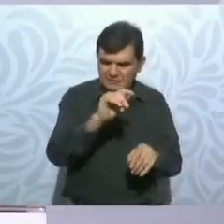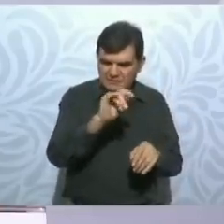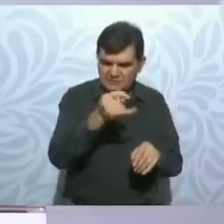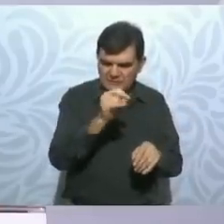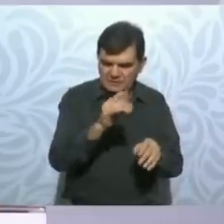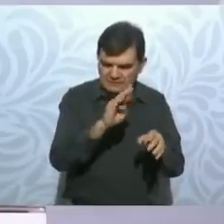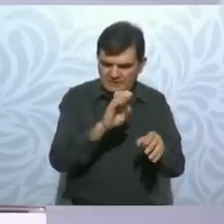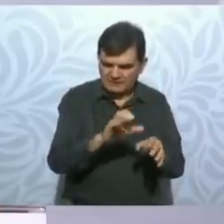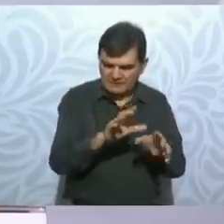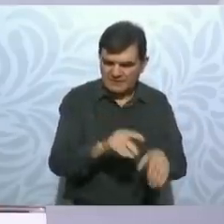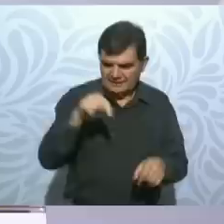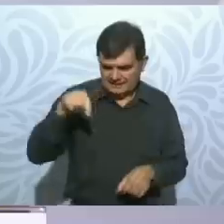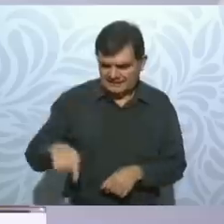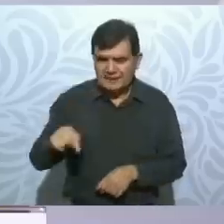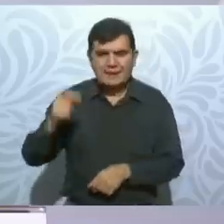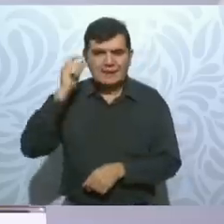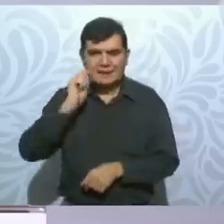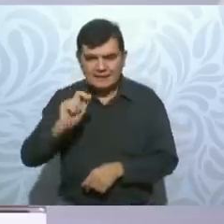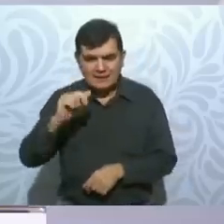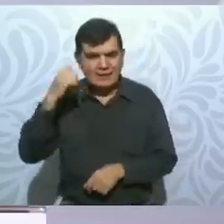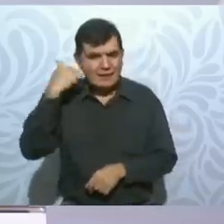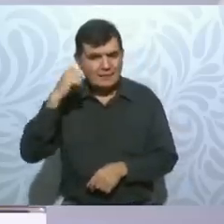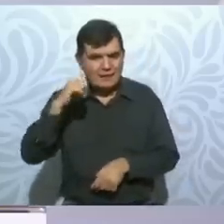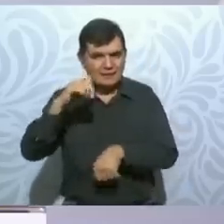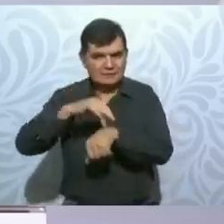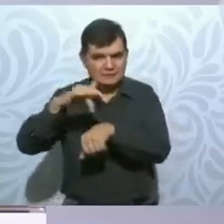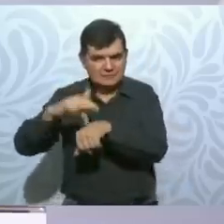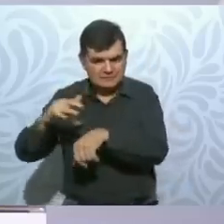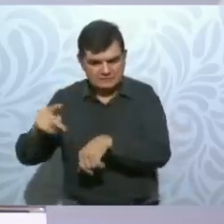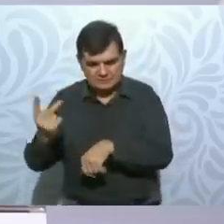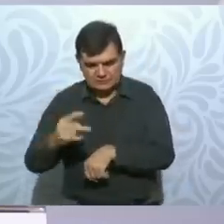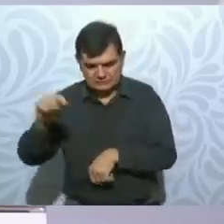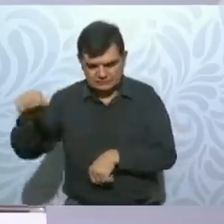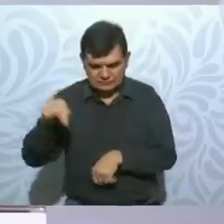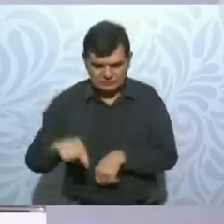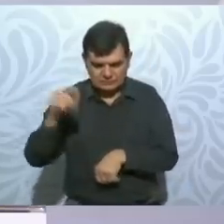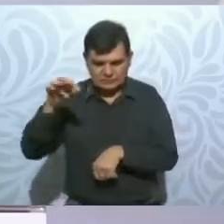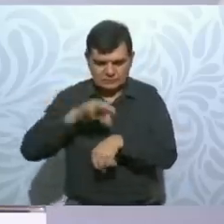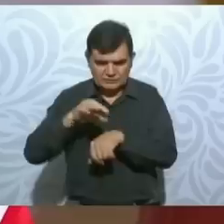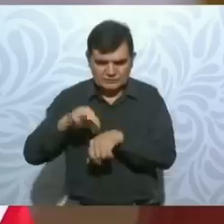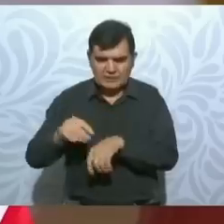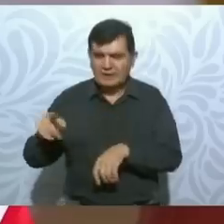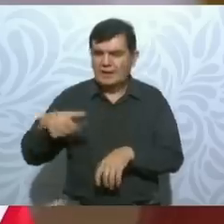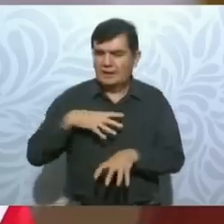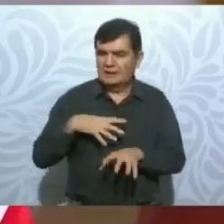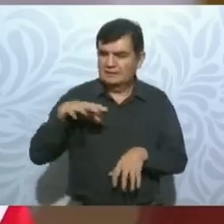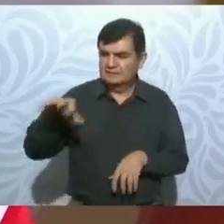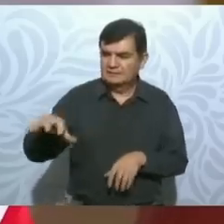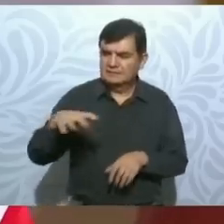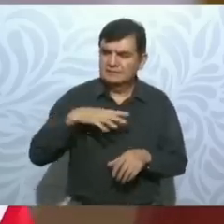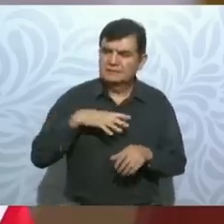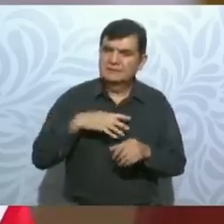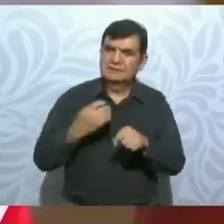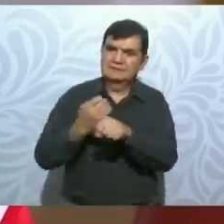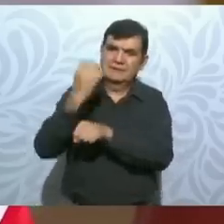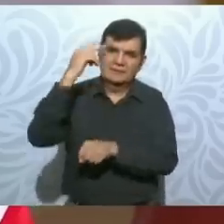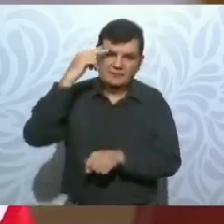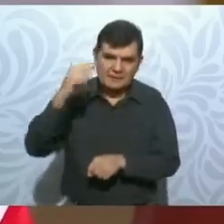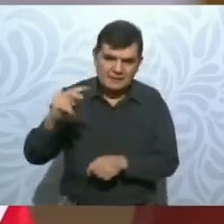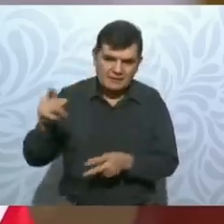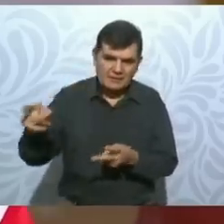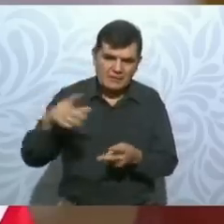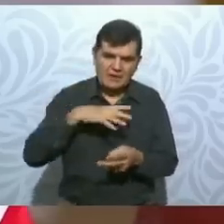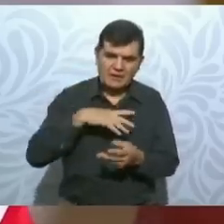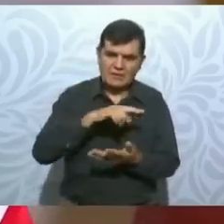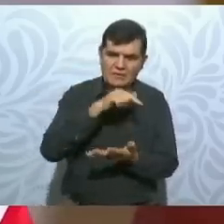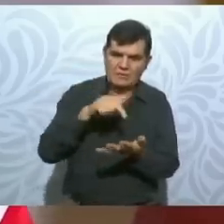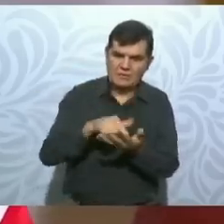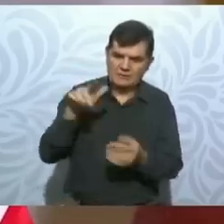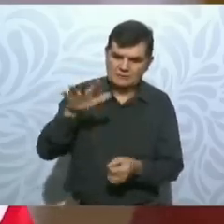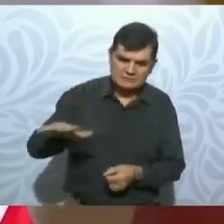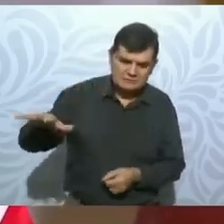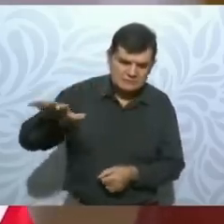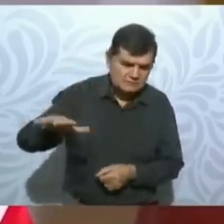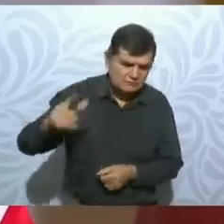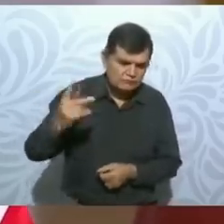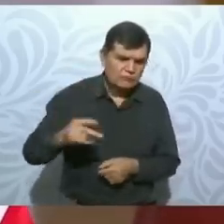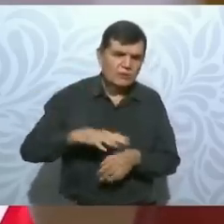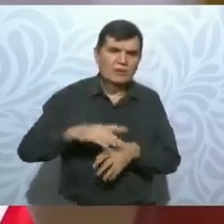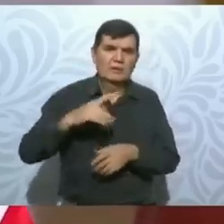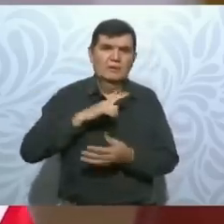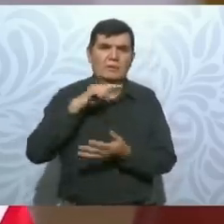en Guerrero en Acapulco y en Chilpancingo en el Oriente del Estado de México en la zona urbana